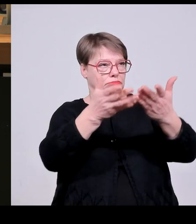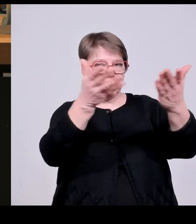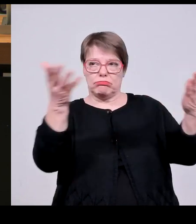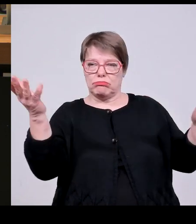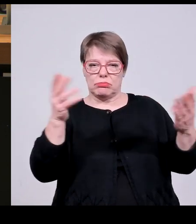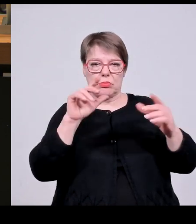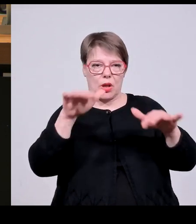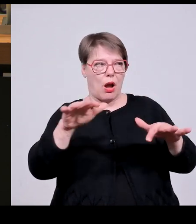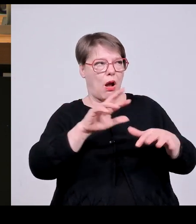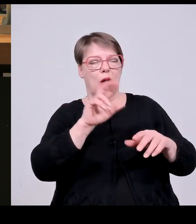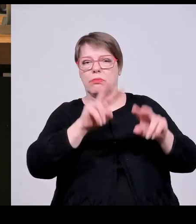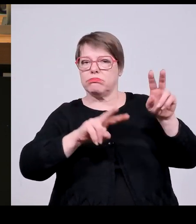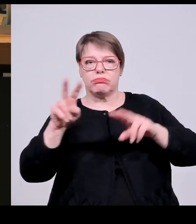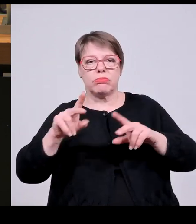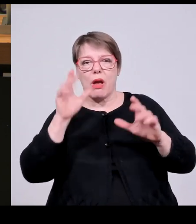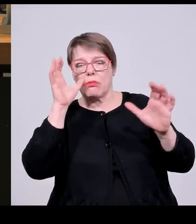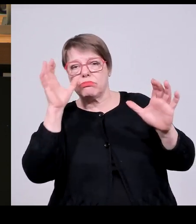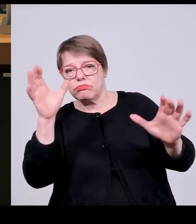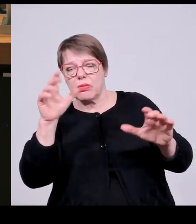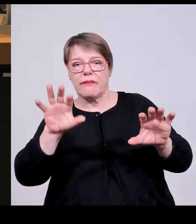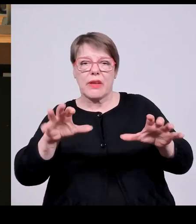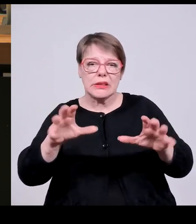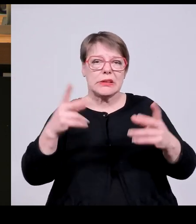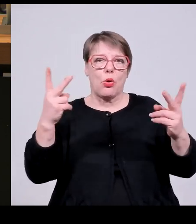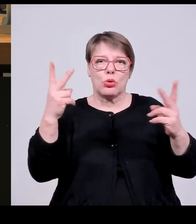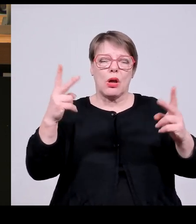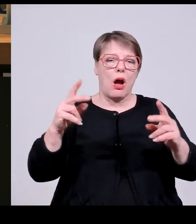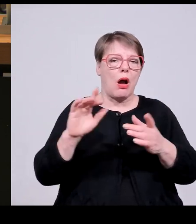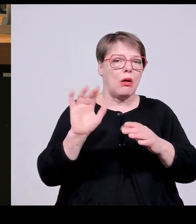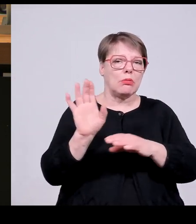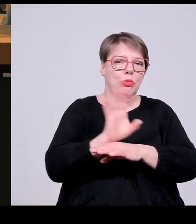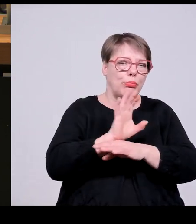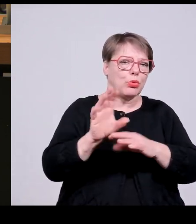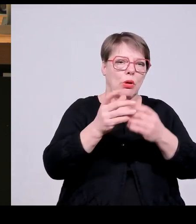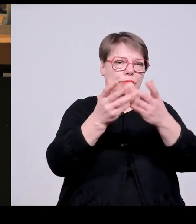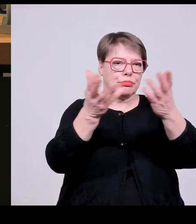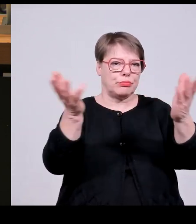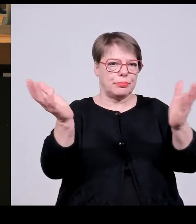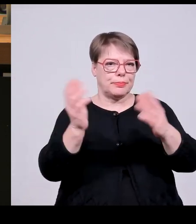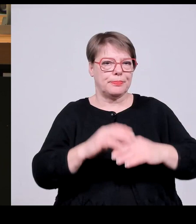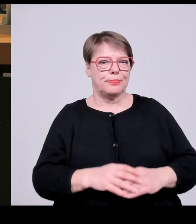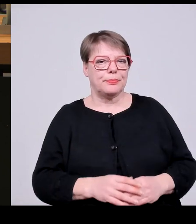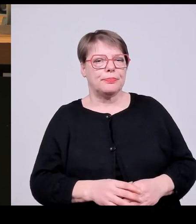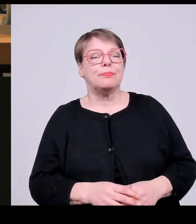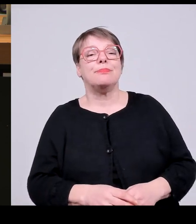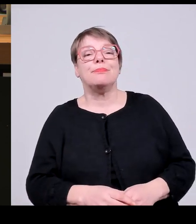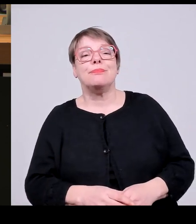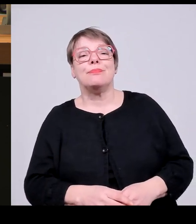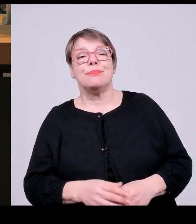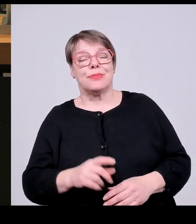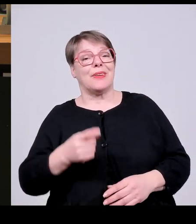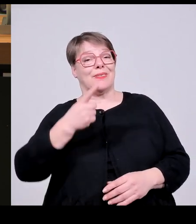Wohnungsbau beschleunigen. Das ist überhaupt gar keine Frage, und ich denke, da wir uns auch weitgehend hier im Saal einig.